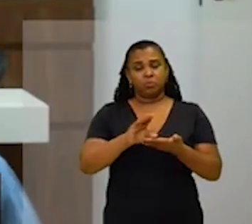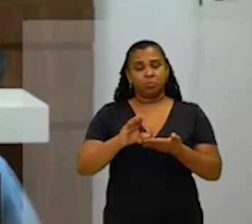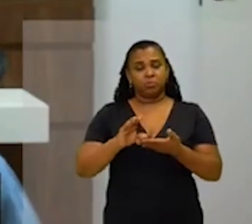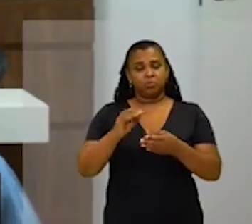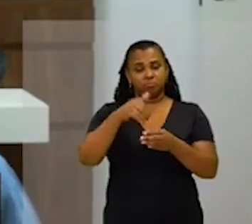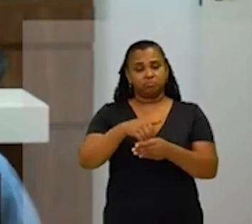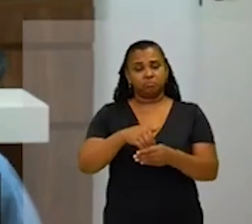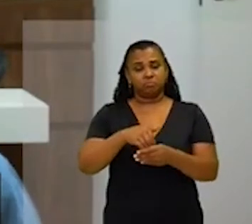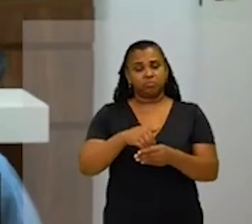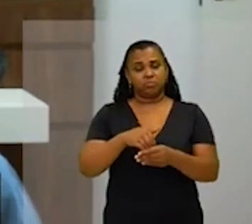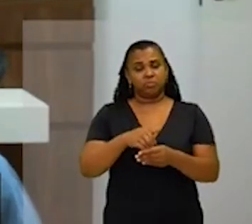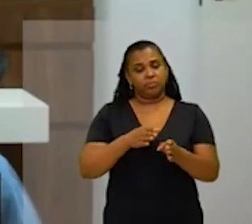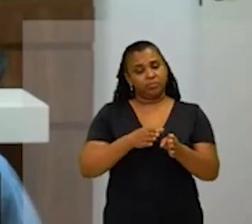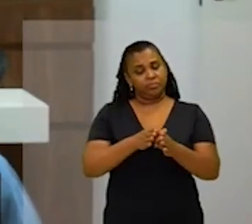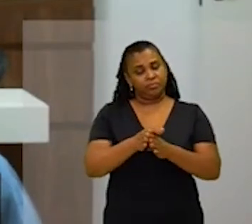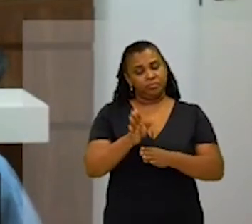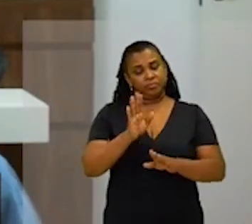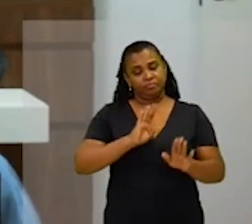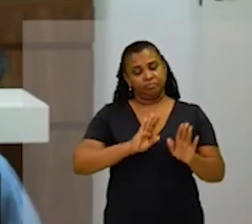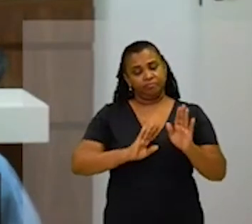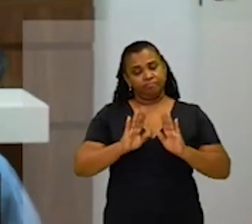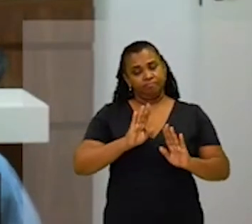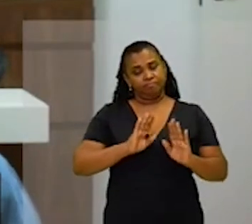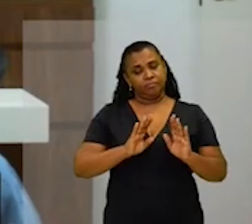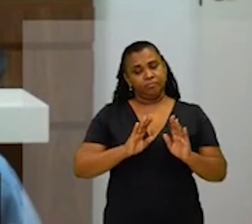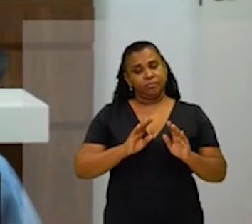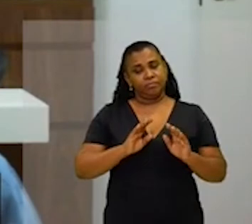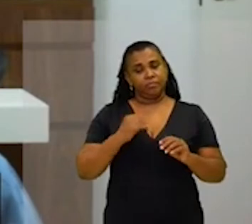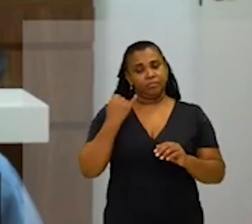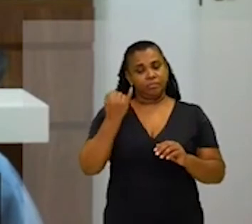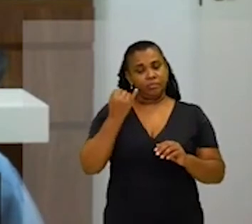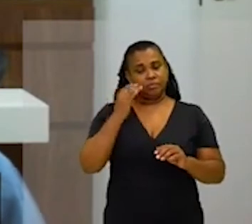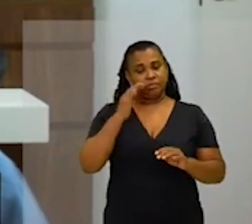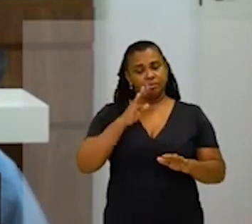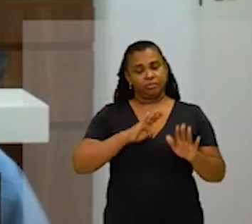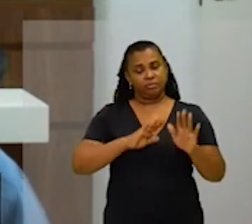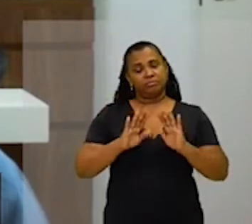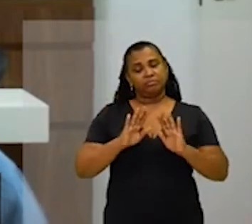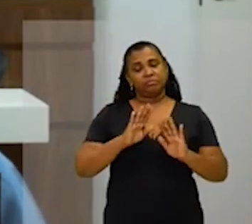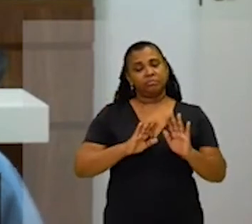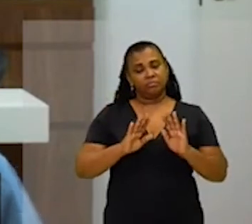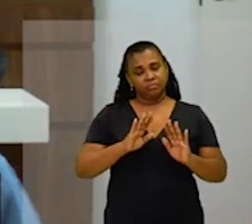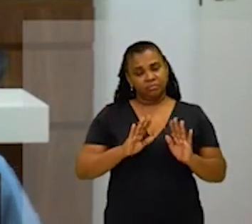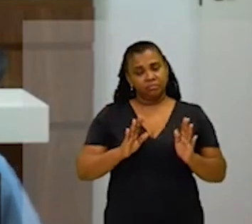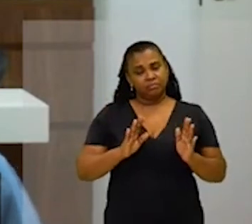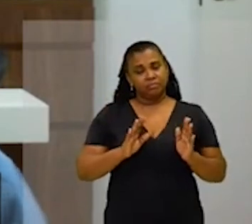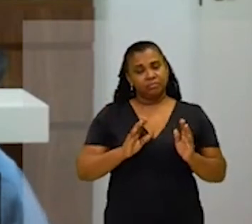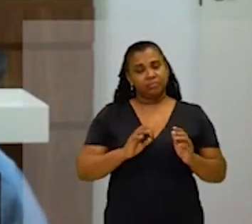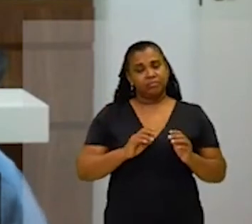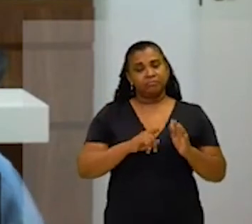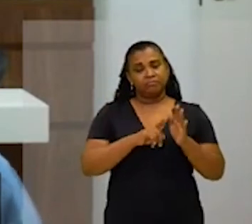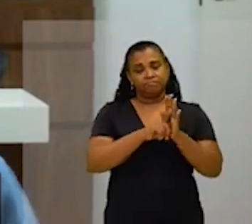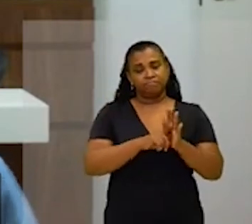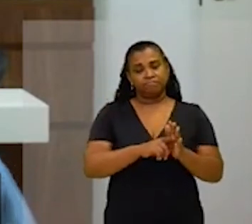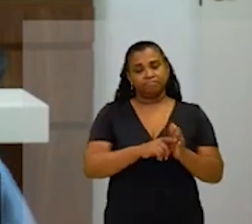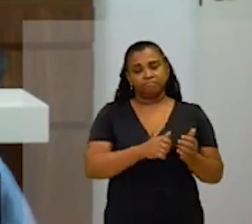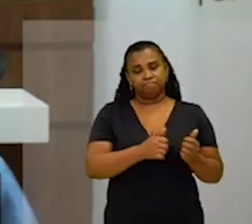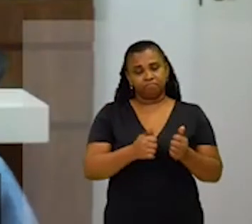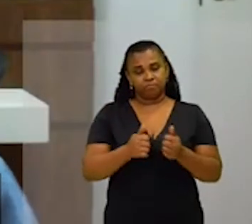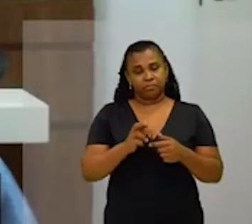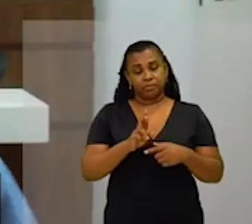cautela sempre me parece importante ao tela nisso representantes políticos depaz vereadores não são